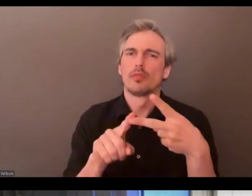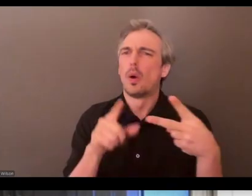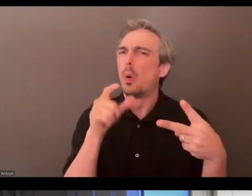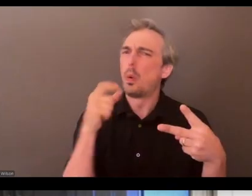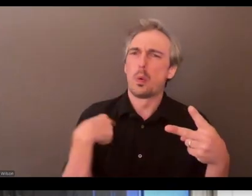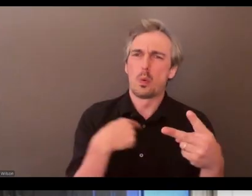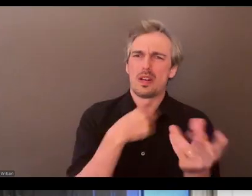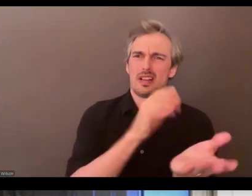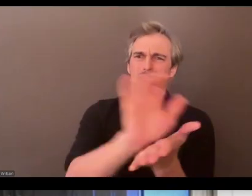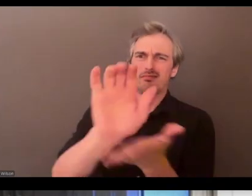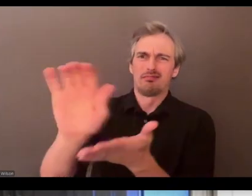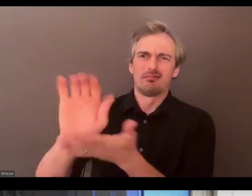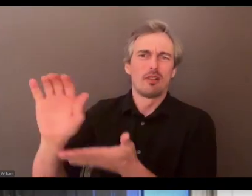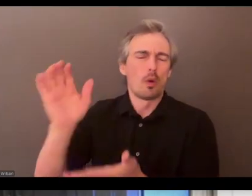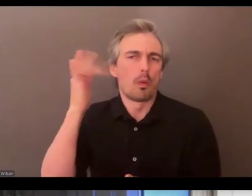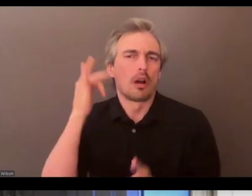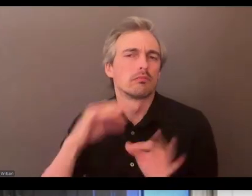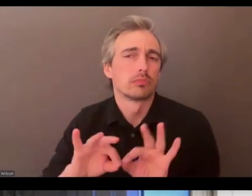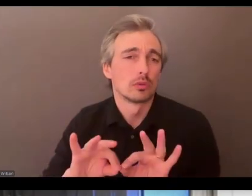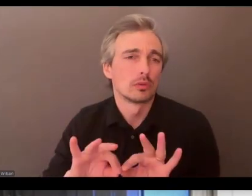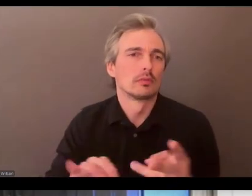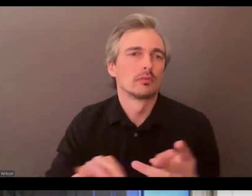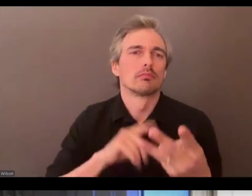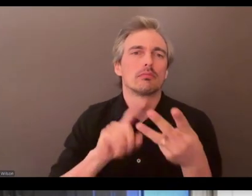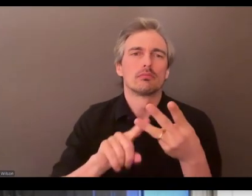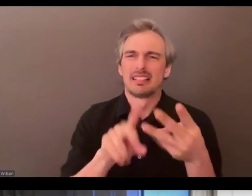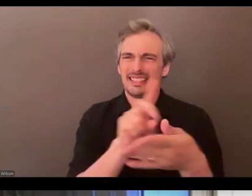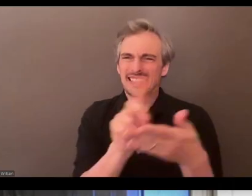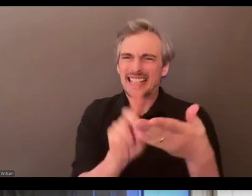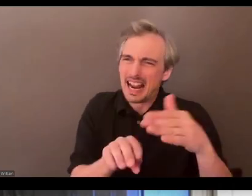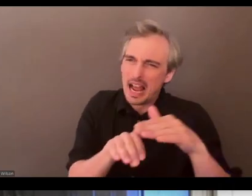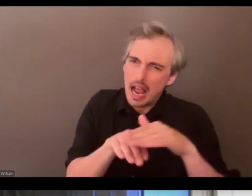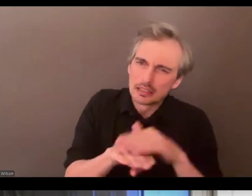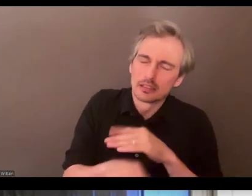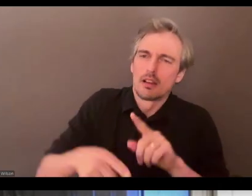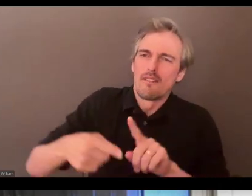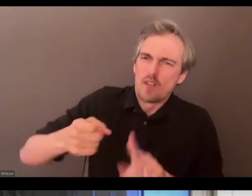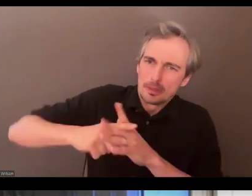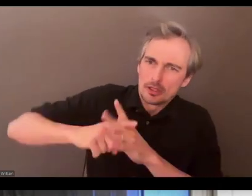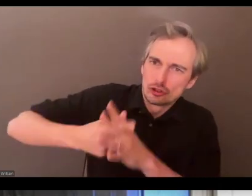その後、スト ーリ ーテリングの最初からア クセスを設計し、数字を物語に変えていきます。